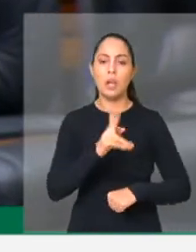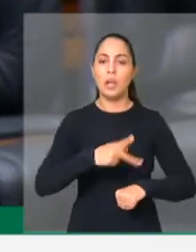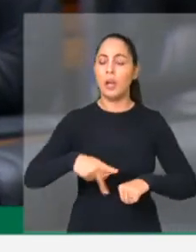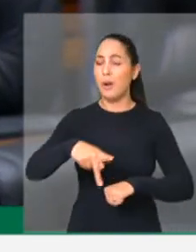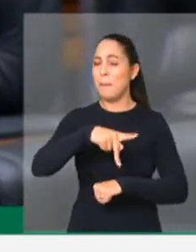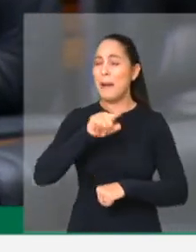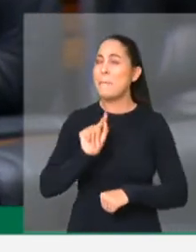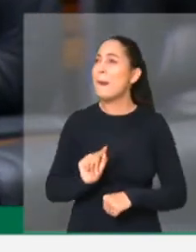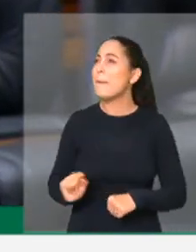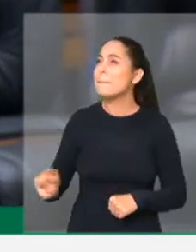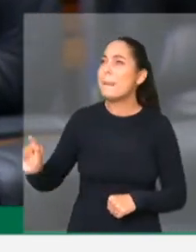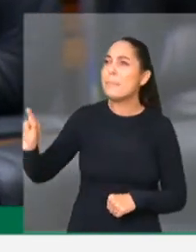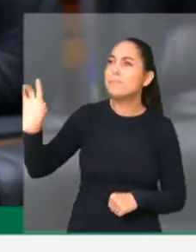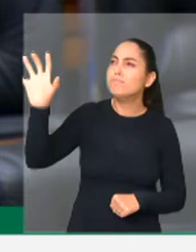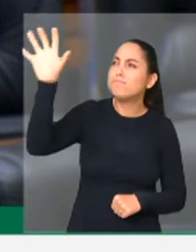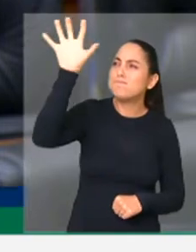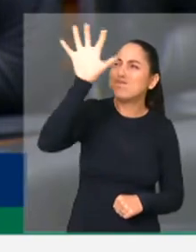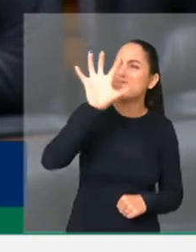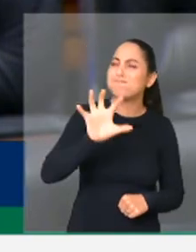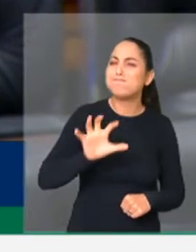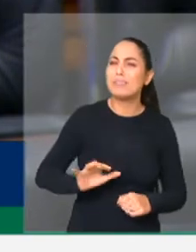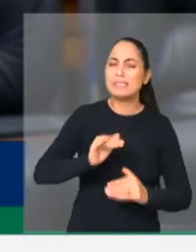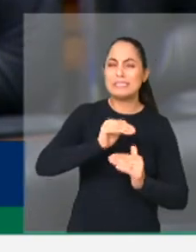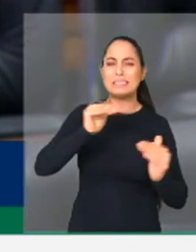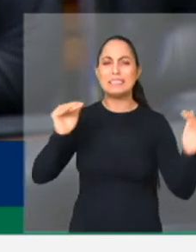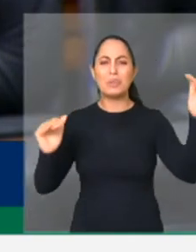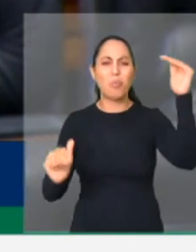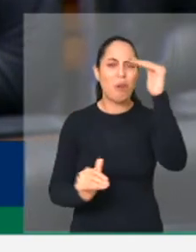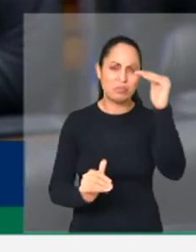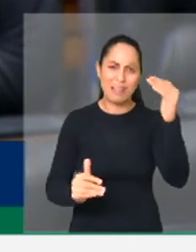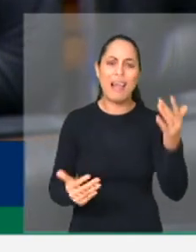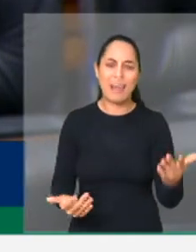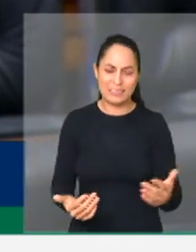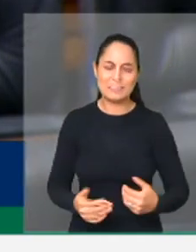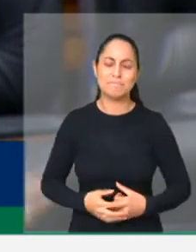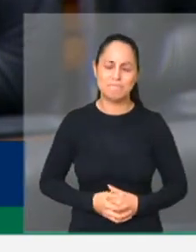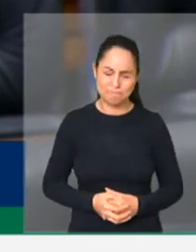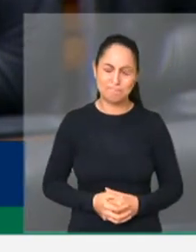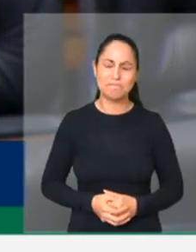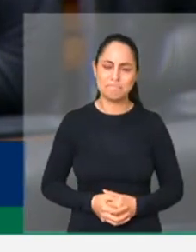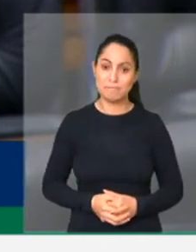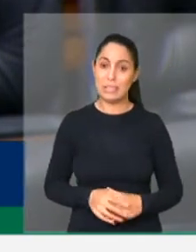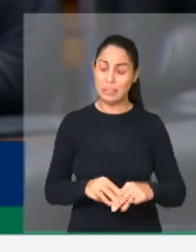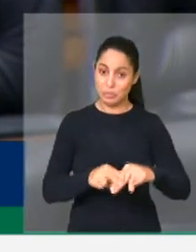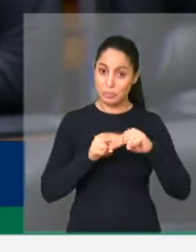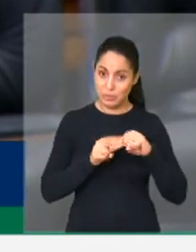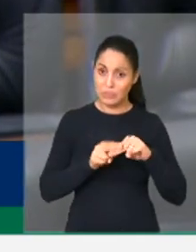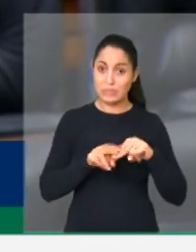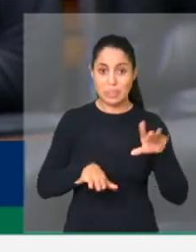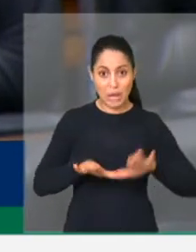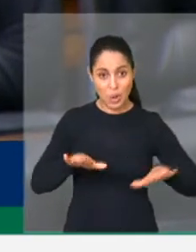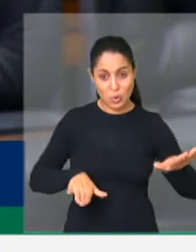AMAZÔNIA E DO NORDESTE, ELES SÃO FUNDAMENTAIS PARA INCIDIR SOBRE ESSA DESIGUALDADE REGIONAL NUM PAÍS DESSE TAMANHO, PORTANTO É